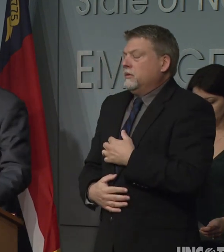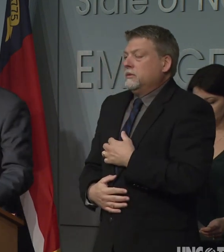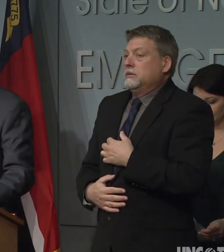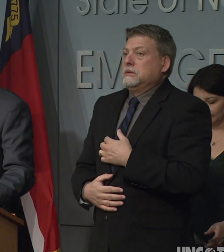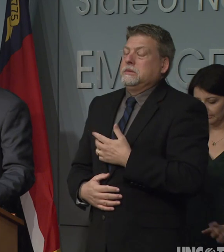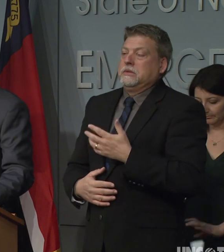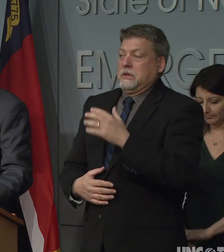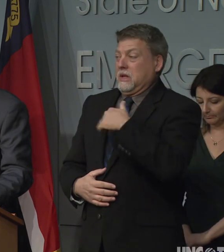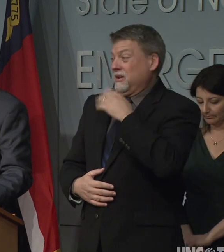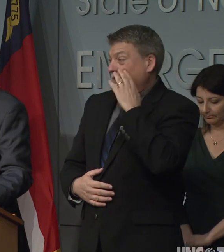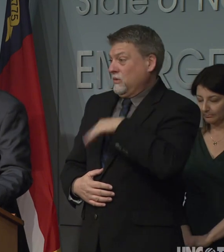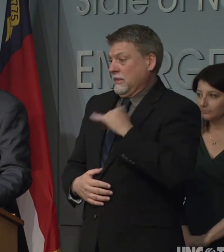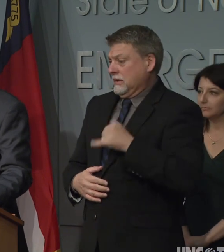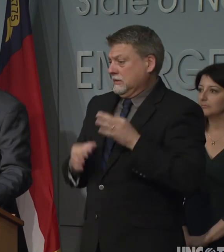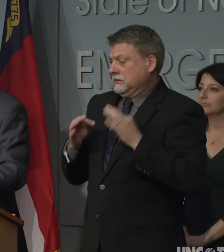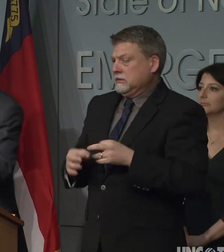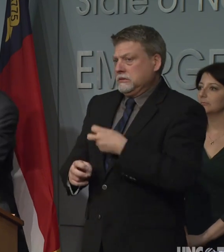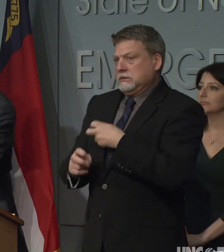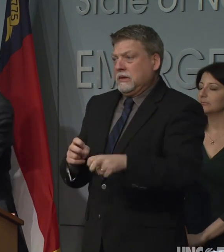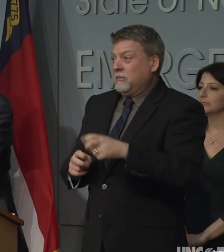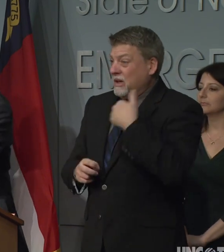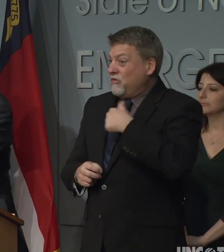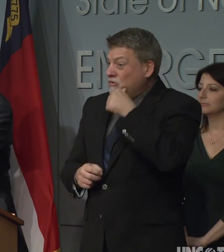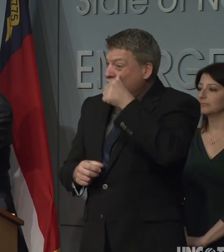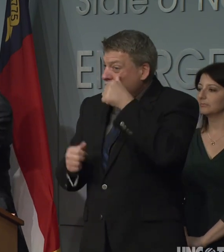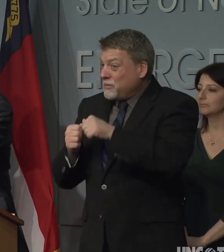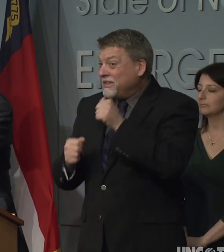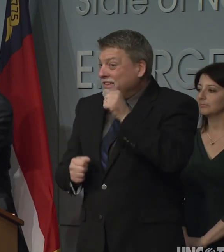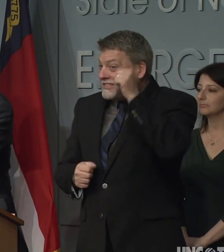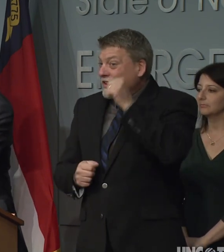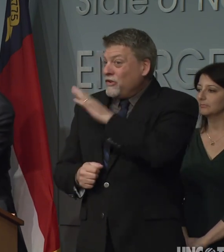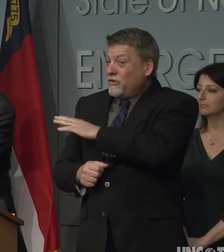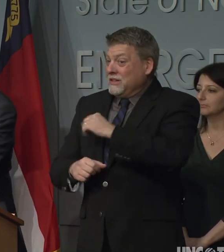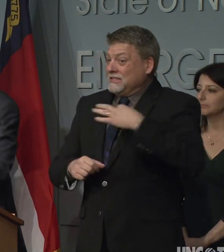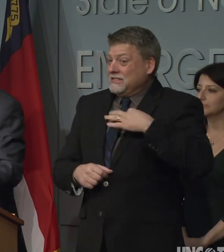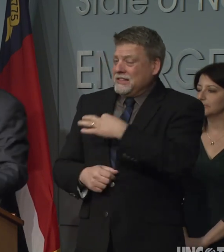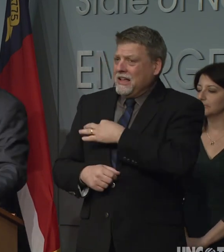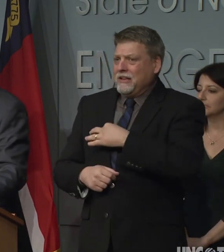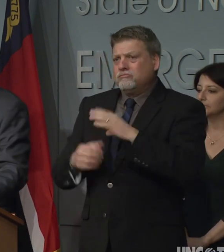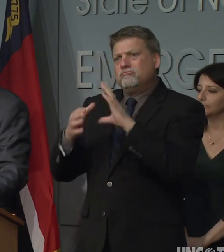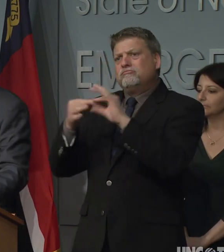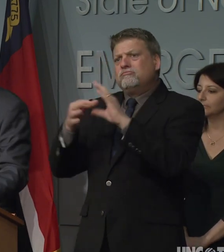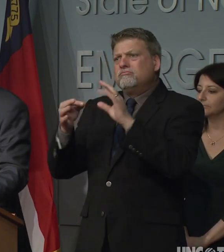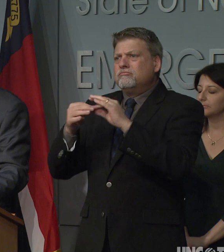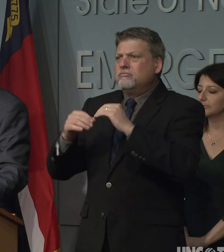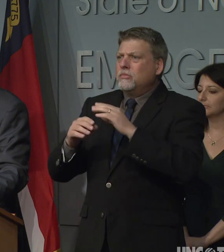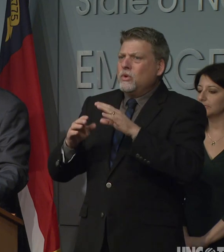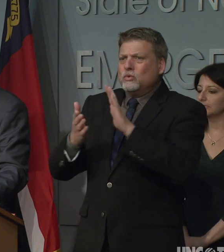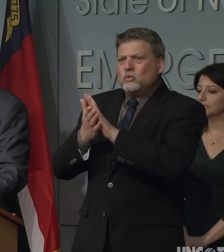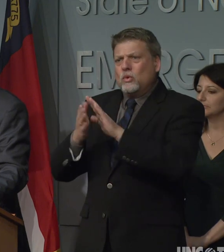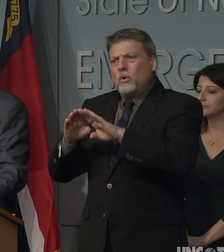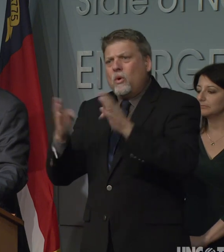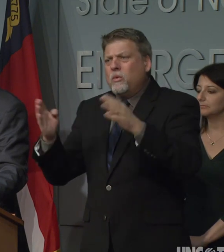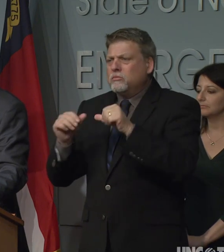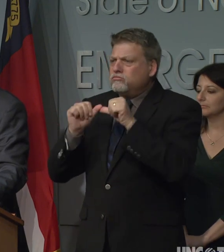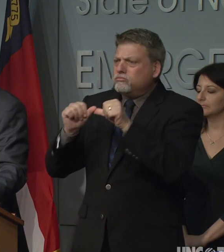Yo sé que esto debió haber sido una decisión muy difícil, porque su personal y el día de ayer estaba en tratando y